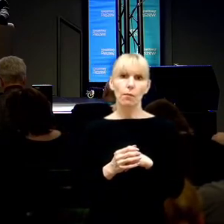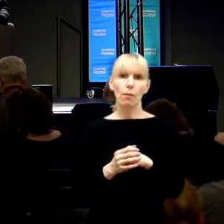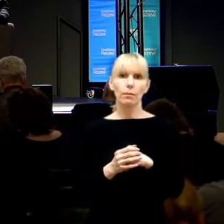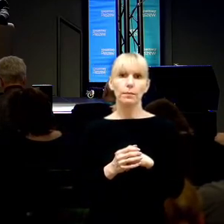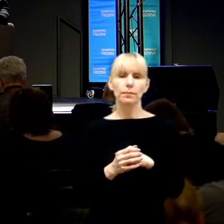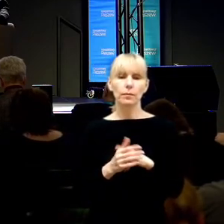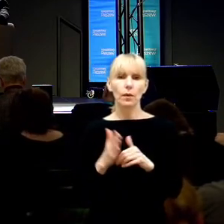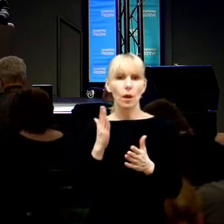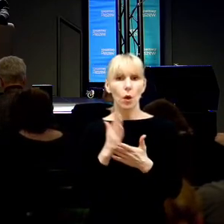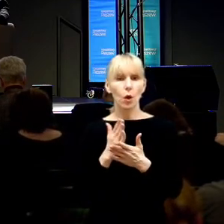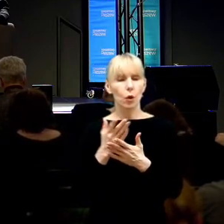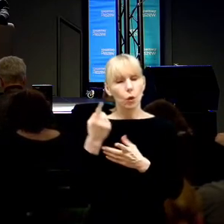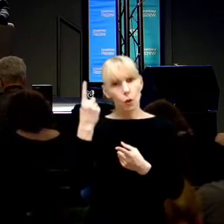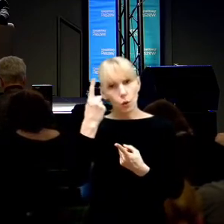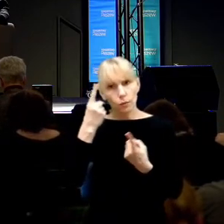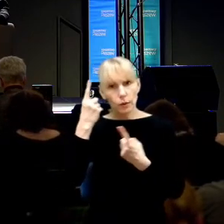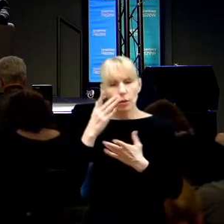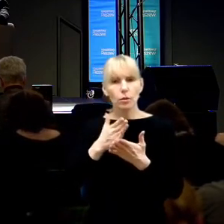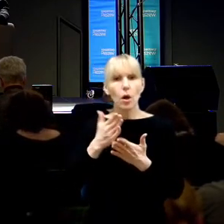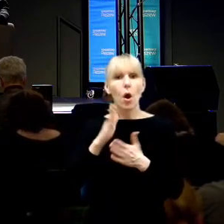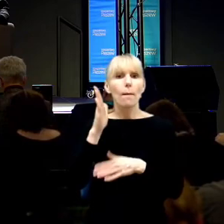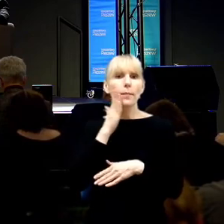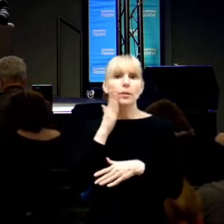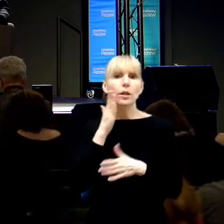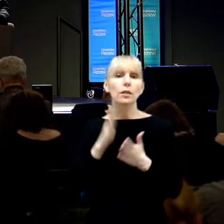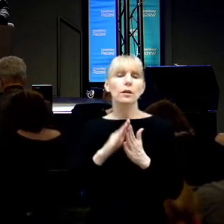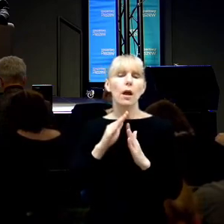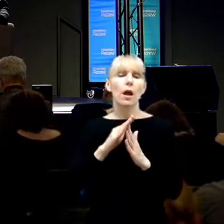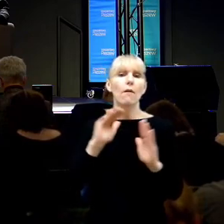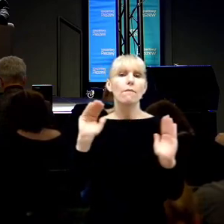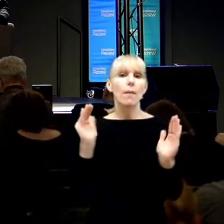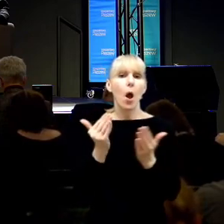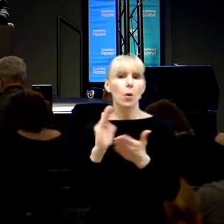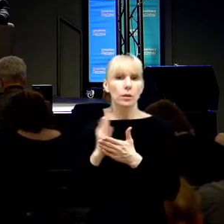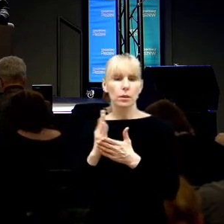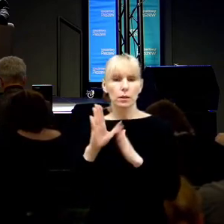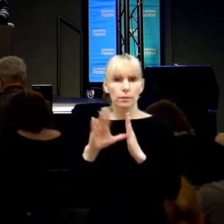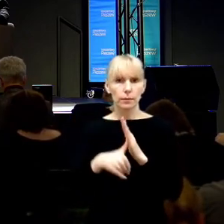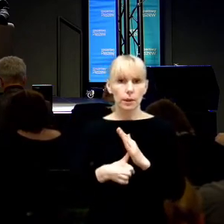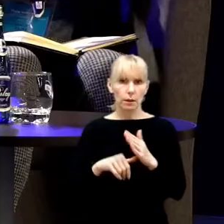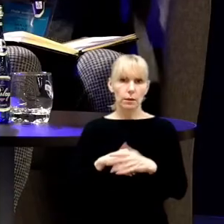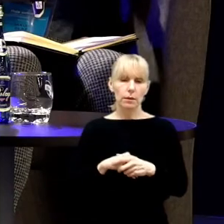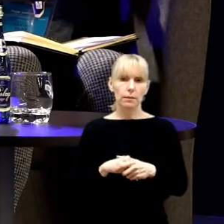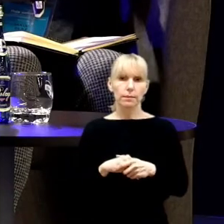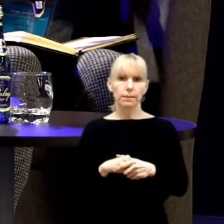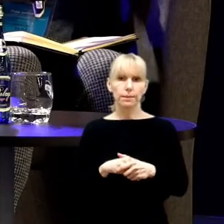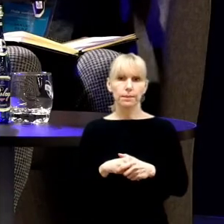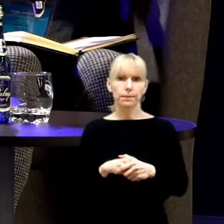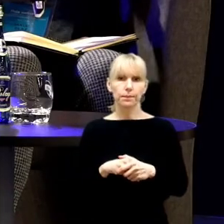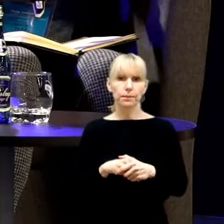i średnich miastach, wydaje mi się, że bardzo duża rola